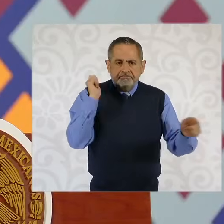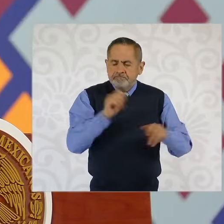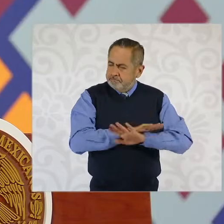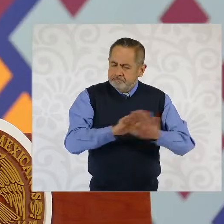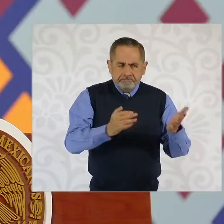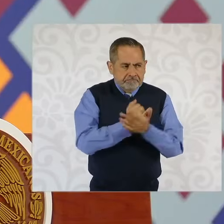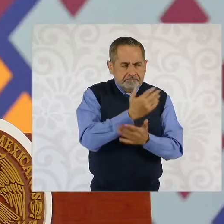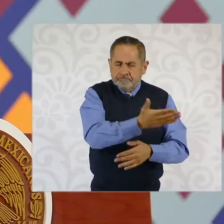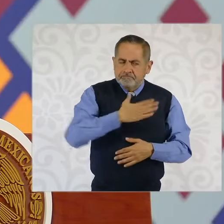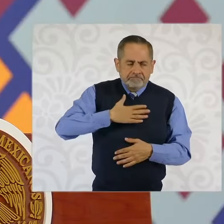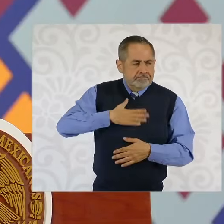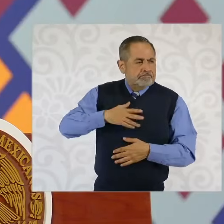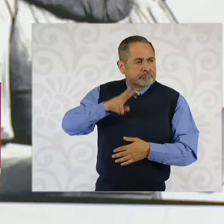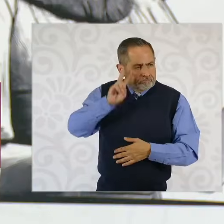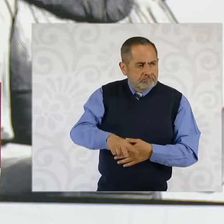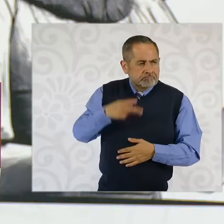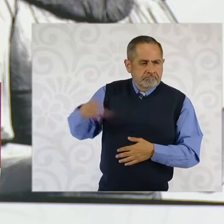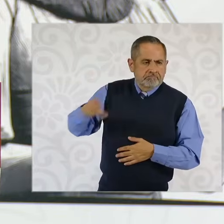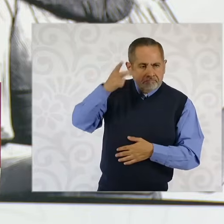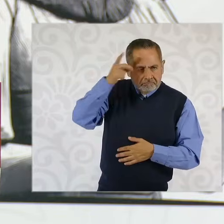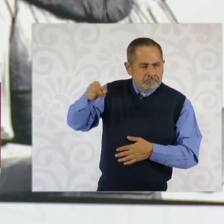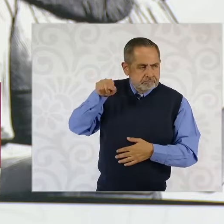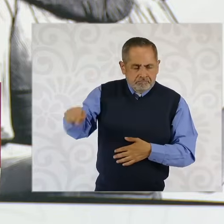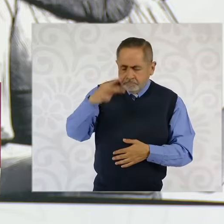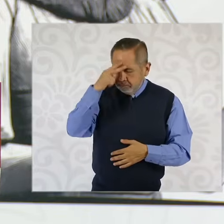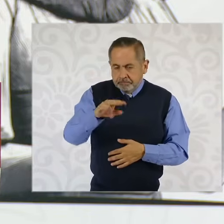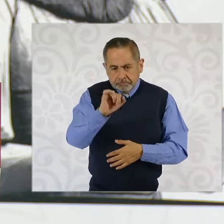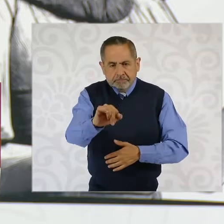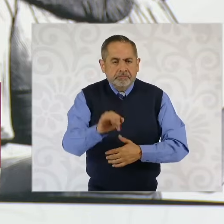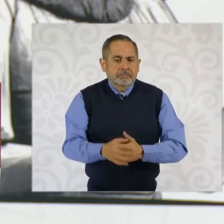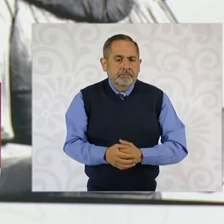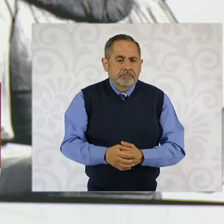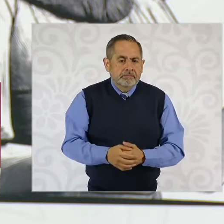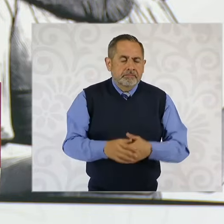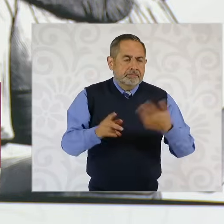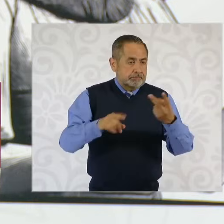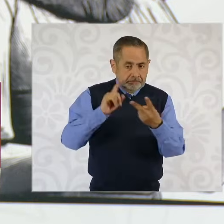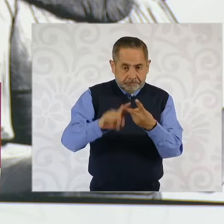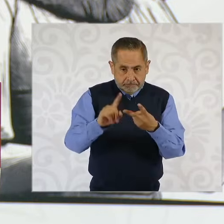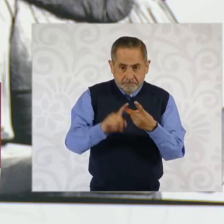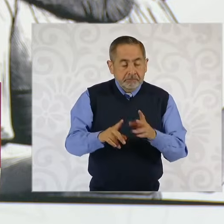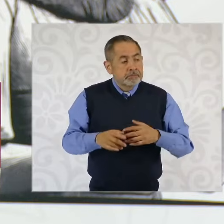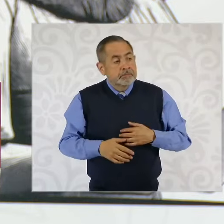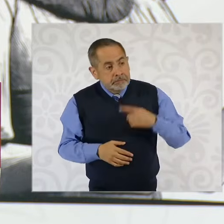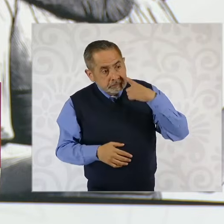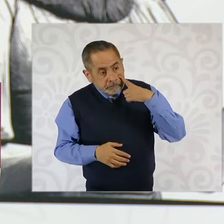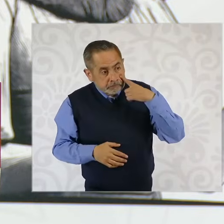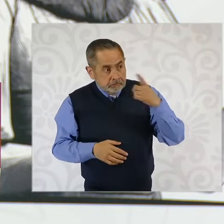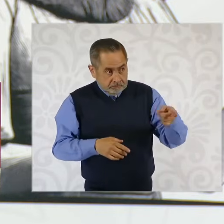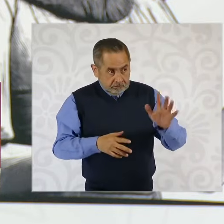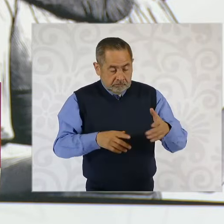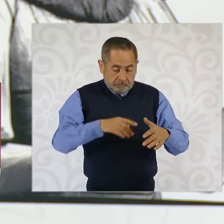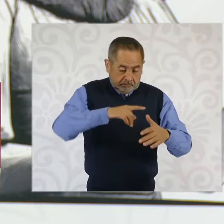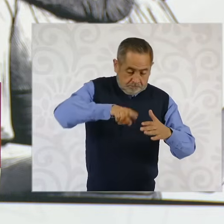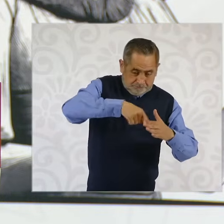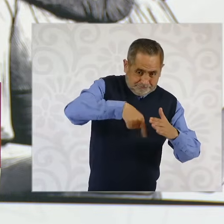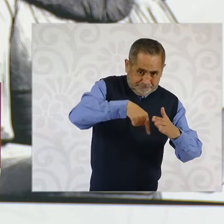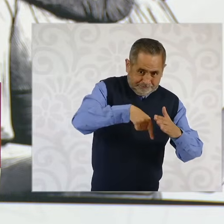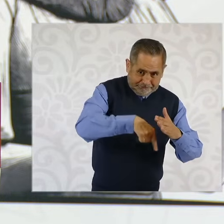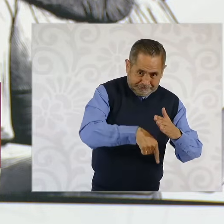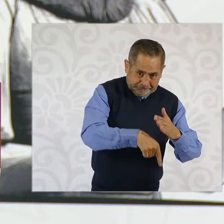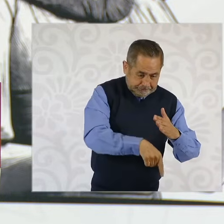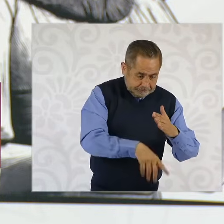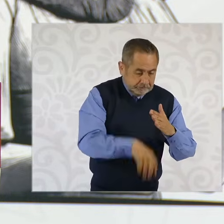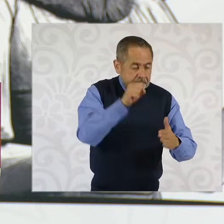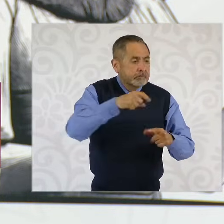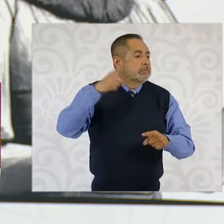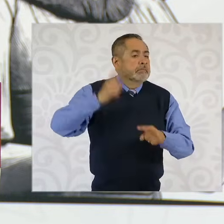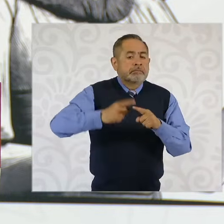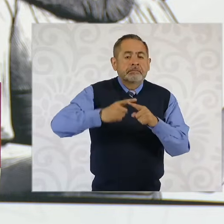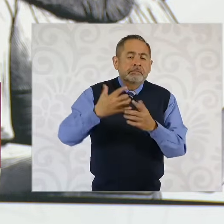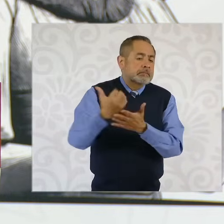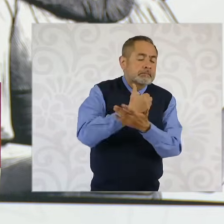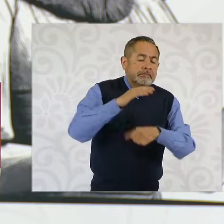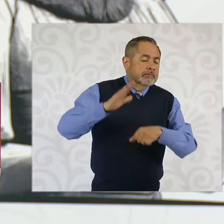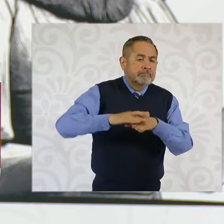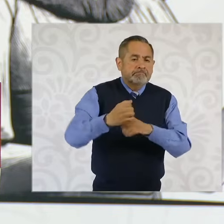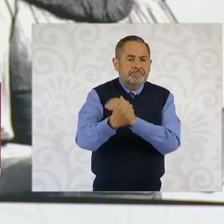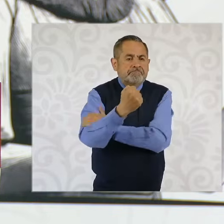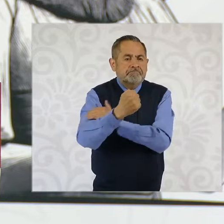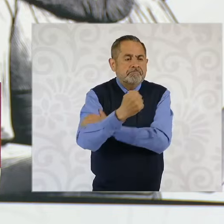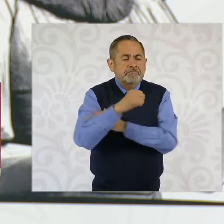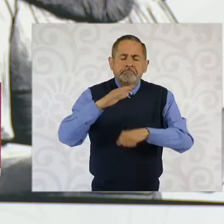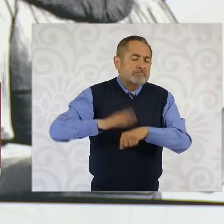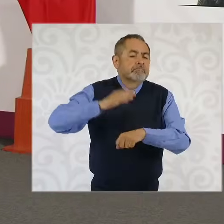segundo Ahora cuando se trate de explotar o de explorar una zona quién lleva a mano Pemex